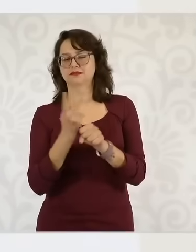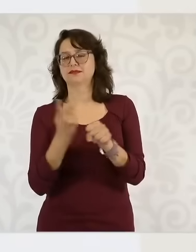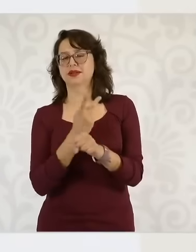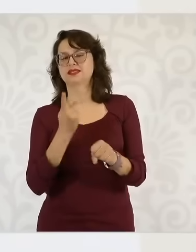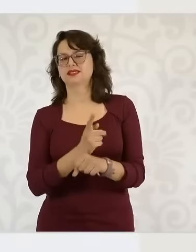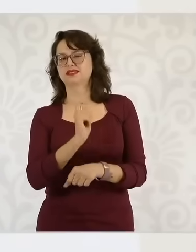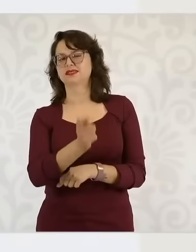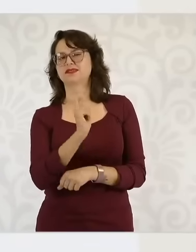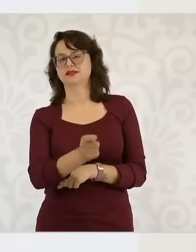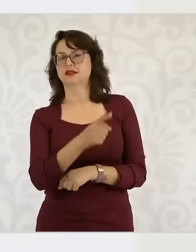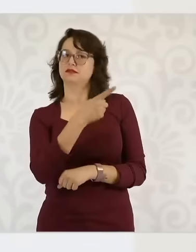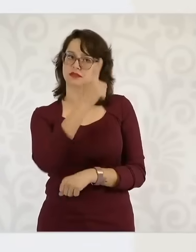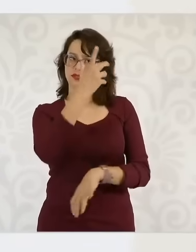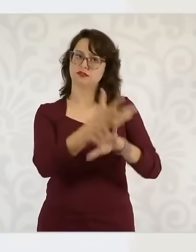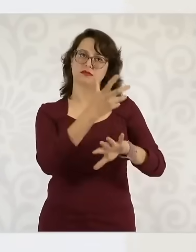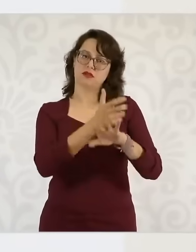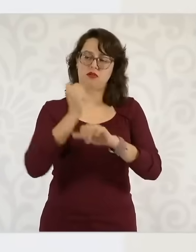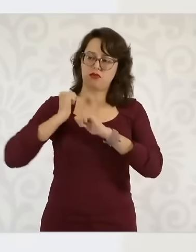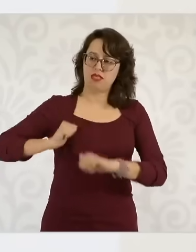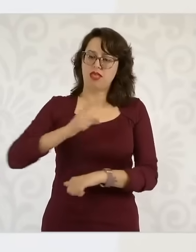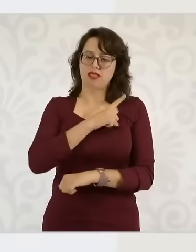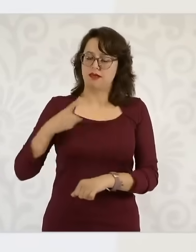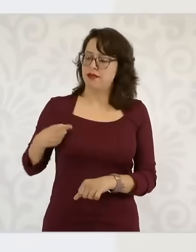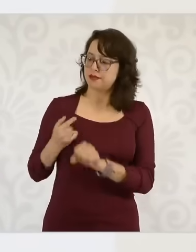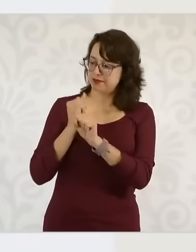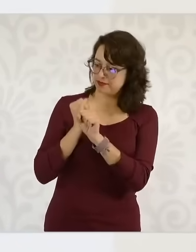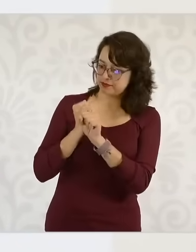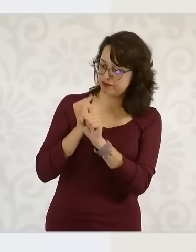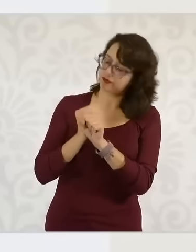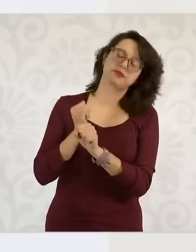a las autoridades estadounidenses ¿verdad porque y nosotros pues en la medida de lo posible